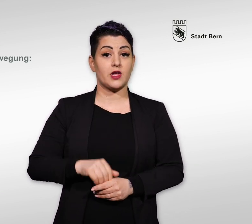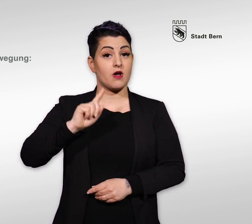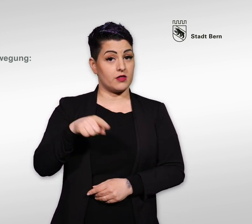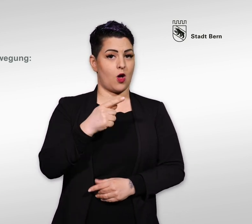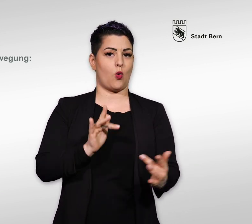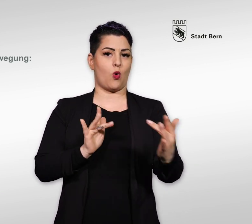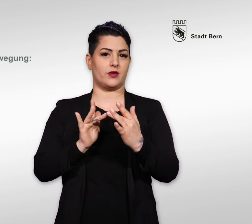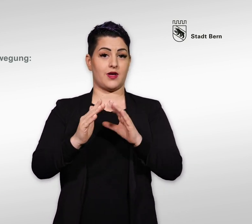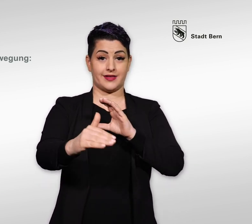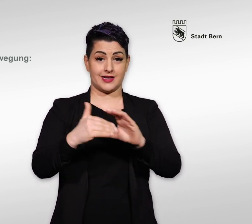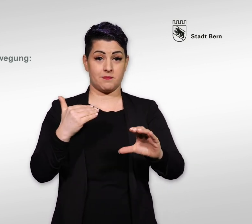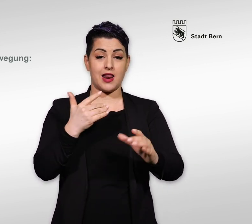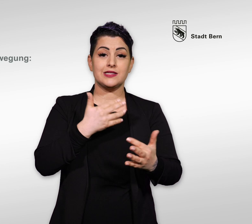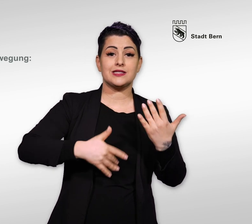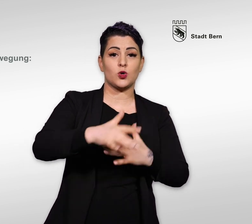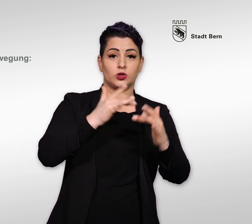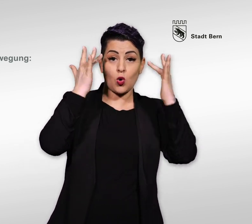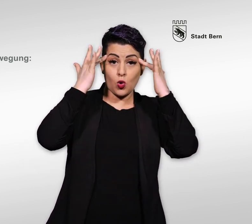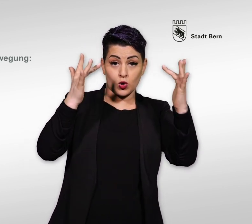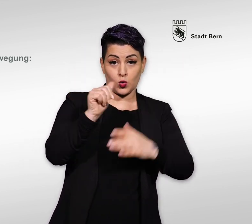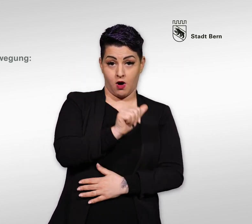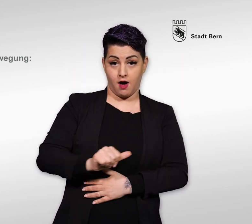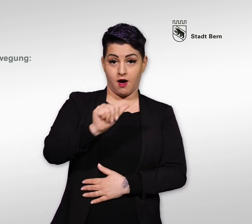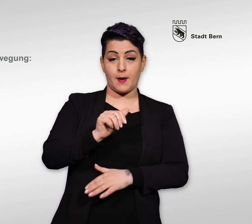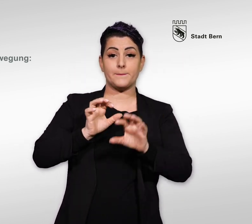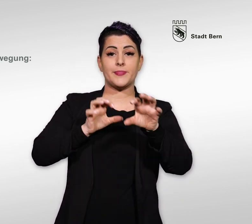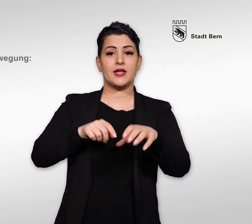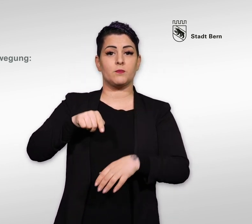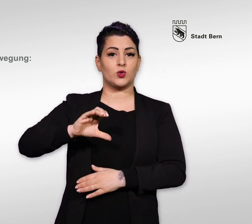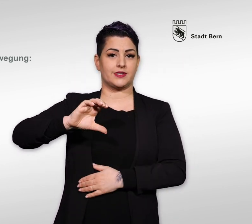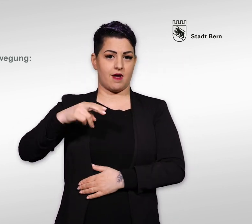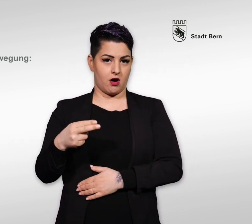Sie erreichen uns per E-Mail: soziokultur@bern.ch.